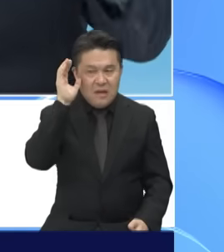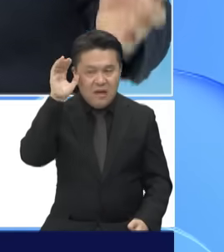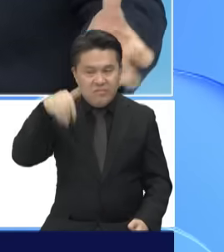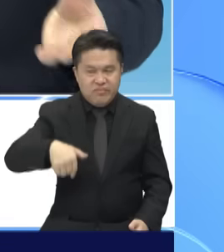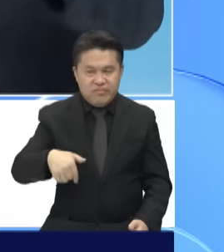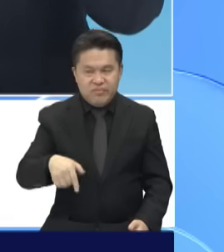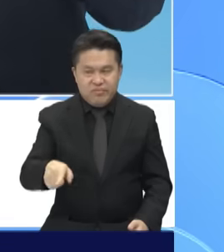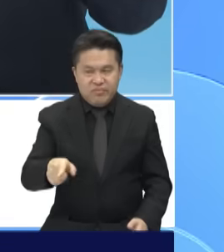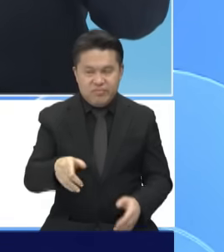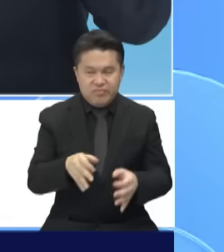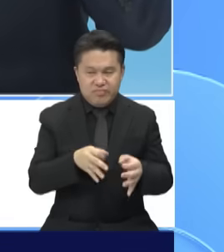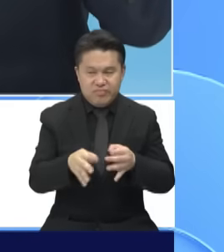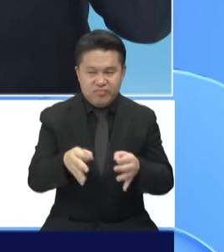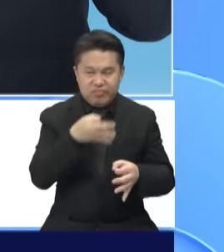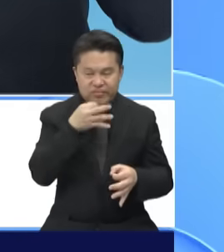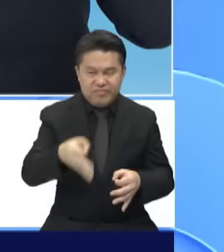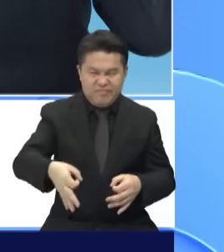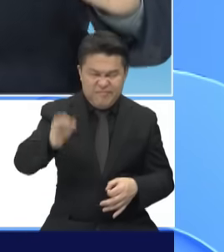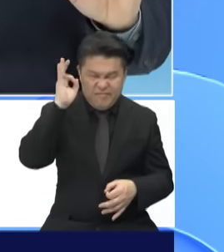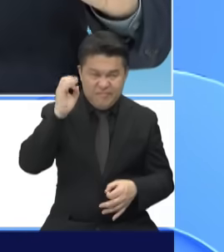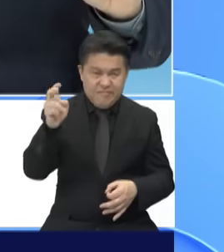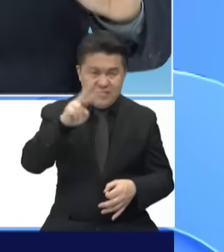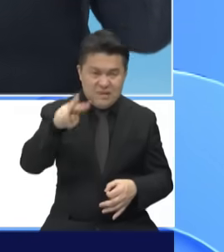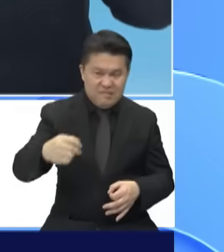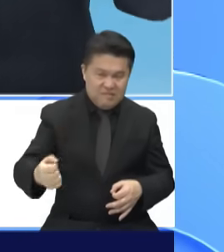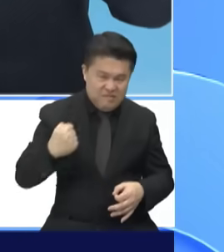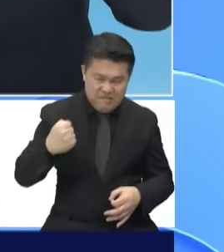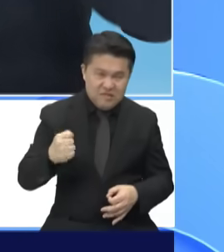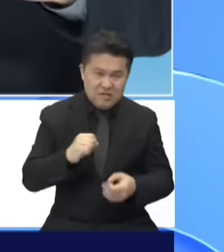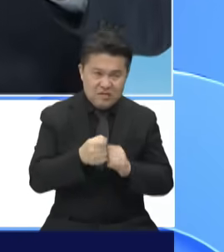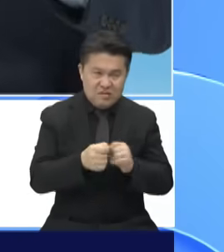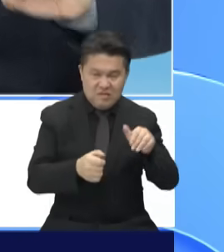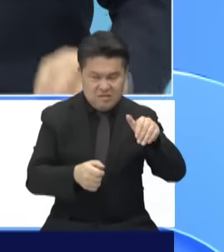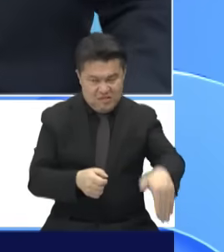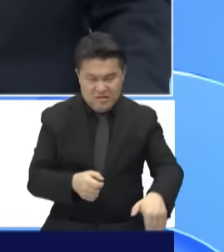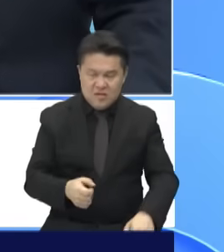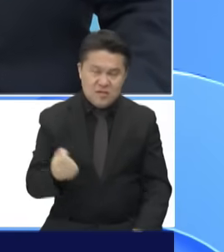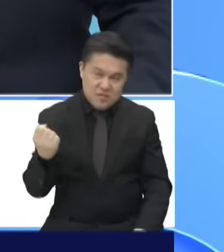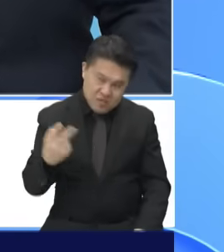시장금리가 튀어오르고 달러는 강해지고 주식은 하락하고 이런 현상이 어제오늘 나오게 된 겁니다.